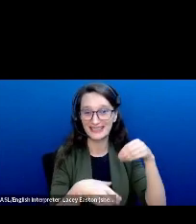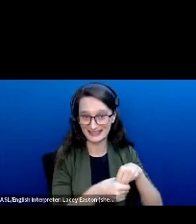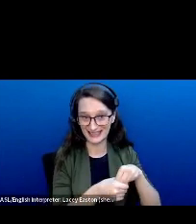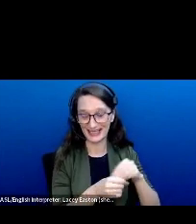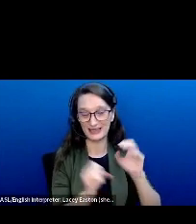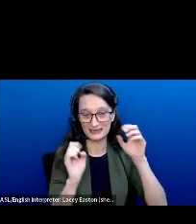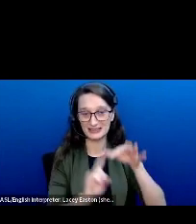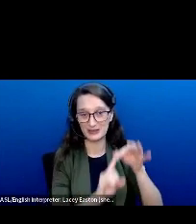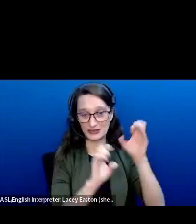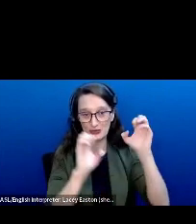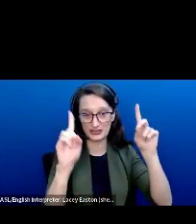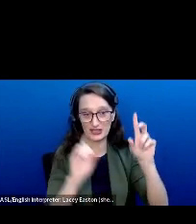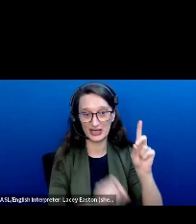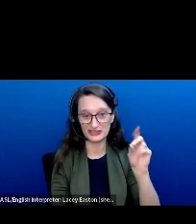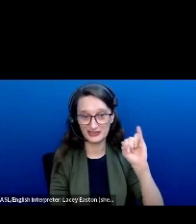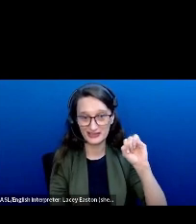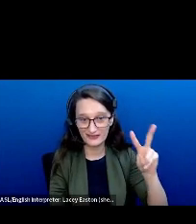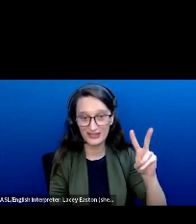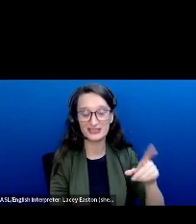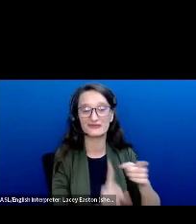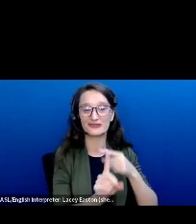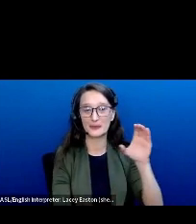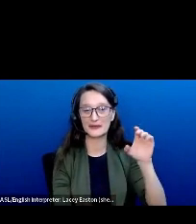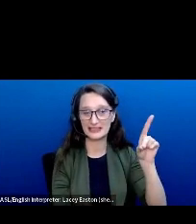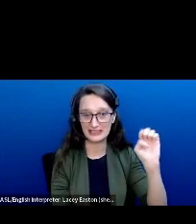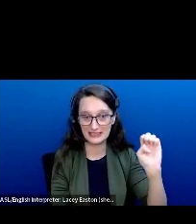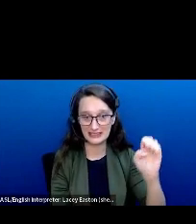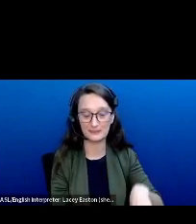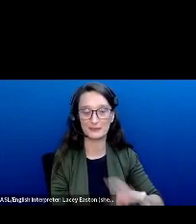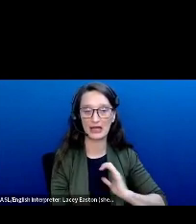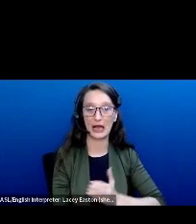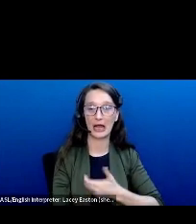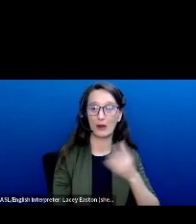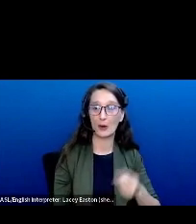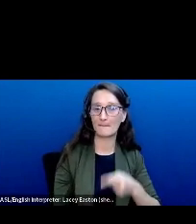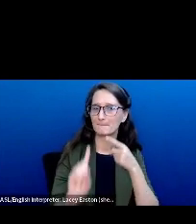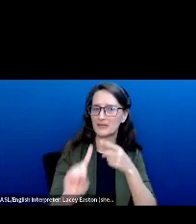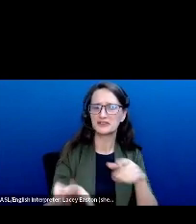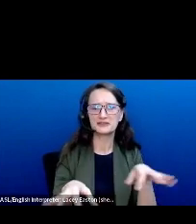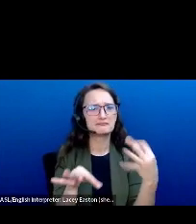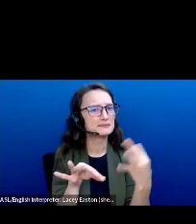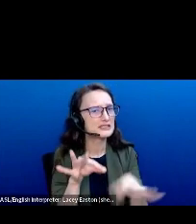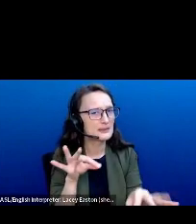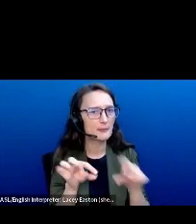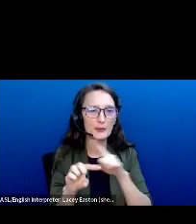En el Departamento de Educación de California, nuestra misión es simple pero poderosa: